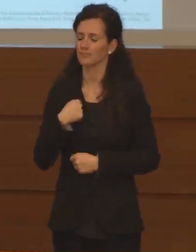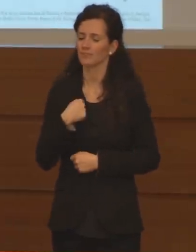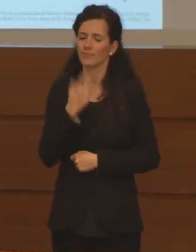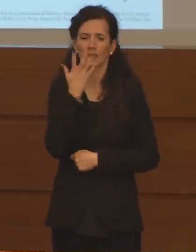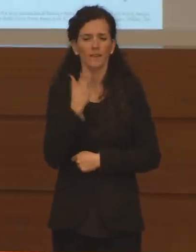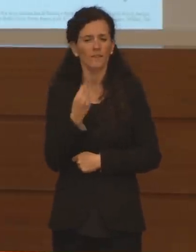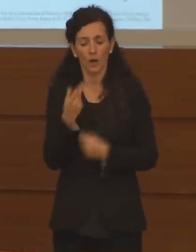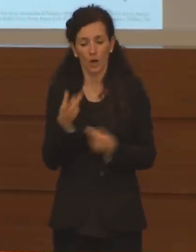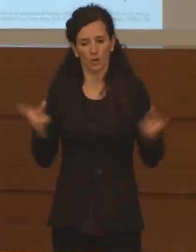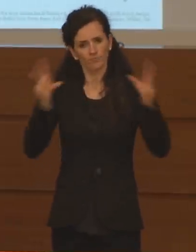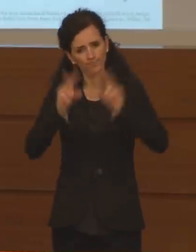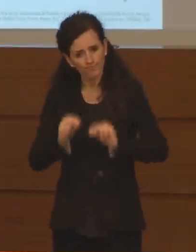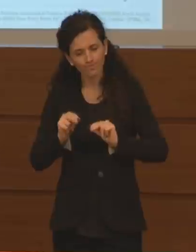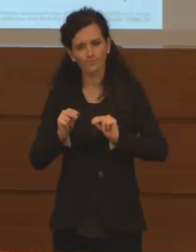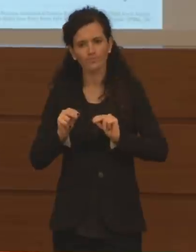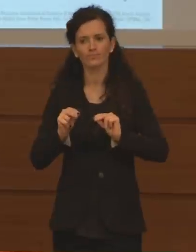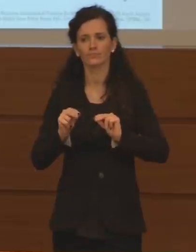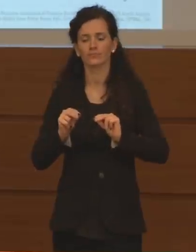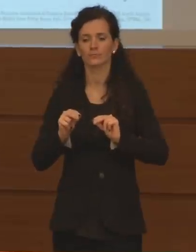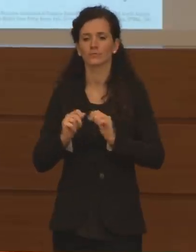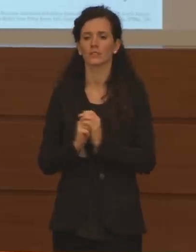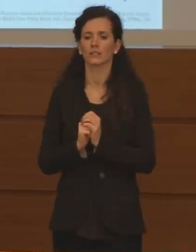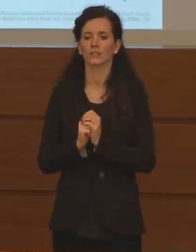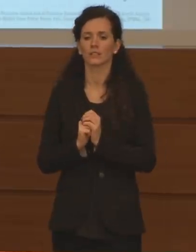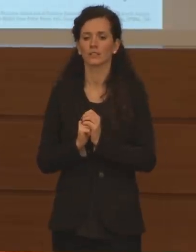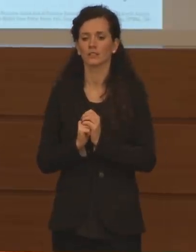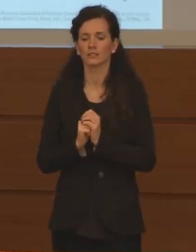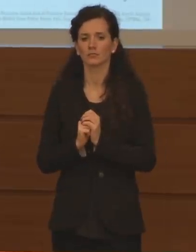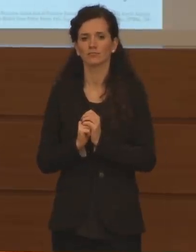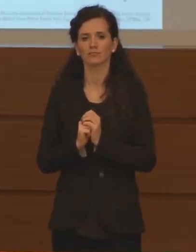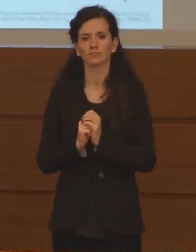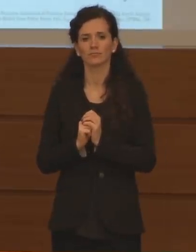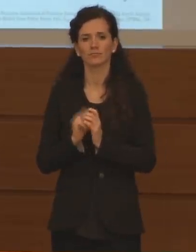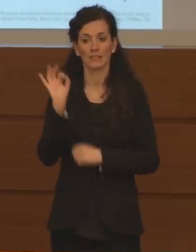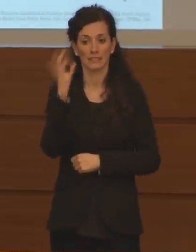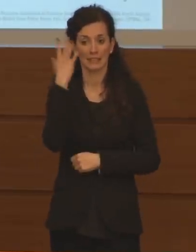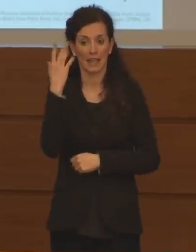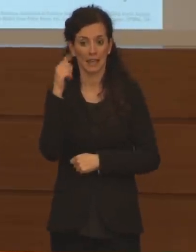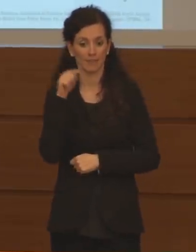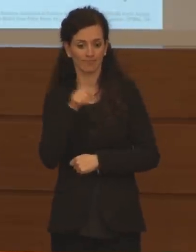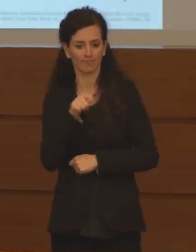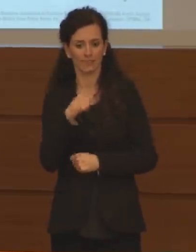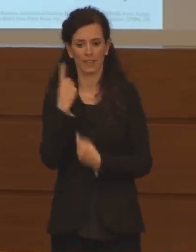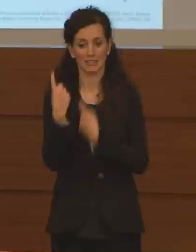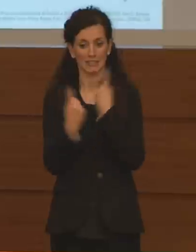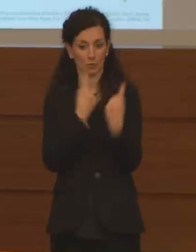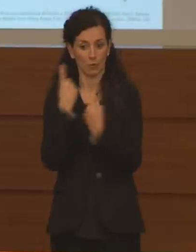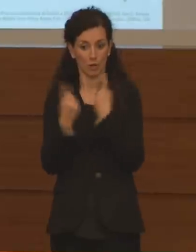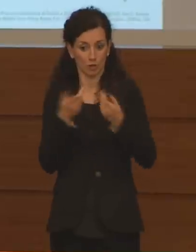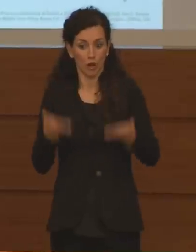una volta che se andiamo a vedere in questa situazione almeno attuale poi i